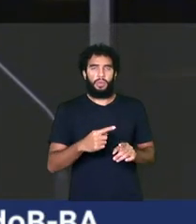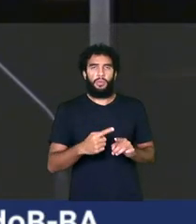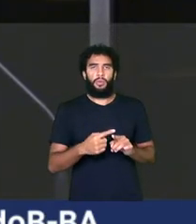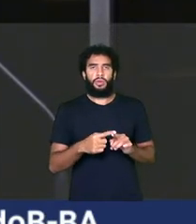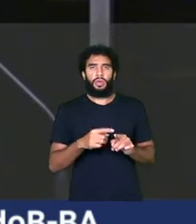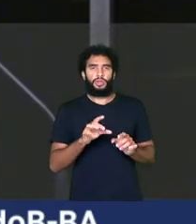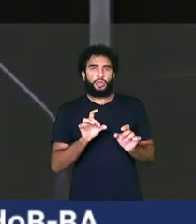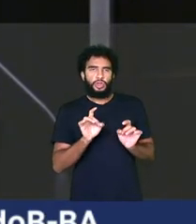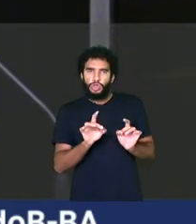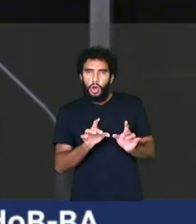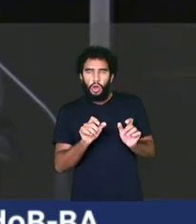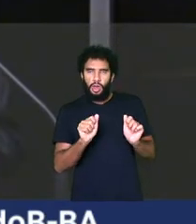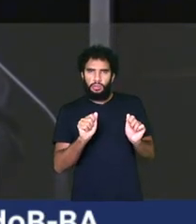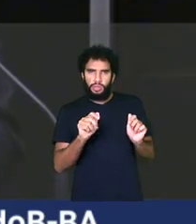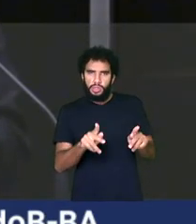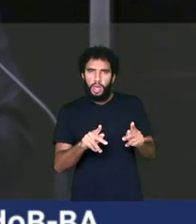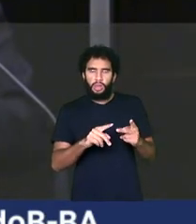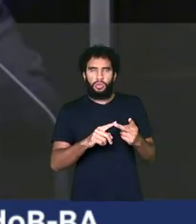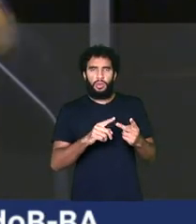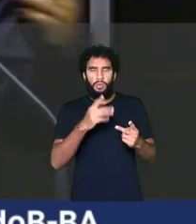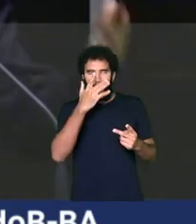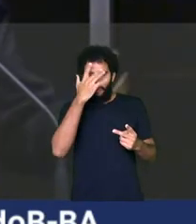PORQUE NÃO IMPACTA SÓ AQUELE APOSENTADO, AQUELE IDOSO QUE PAGA CARO, NEM A TODOS NÓS